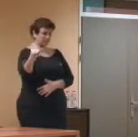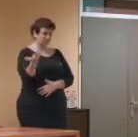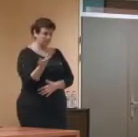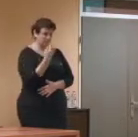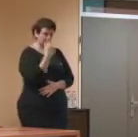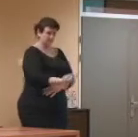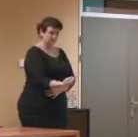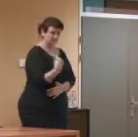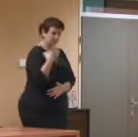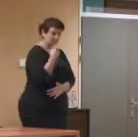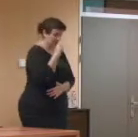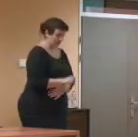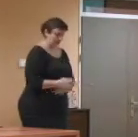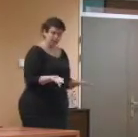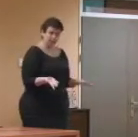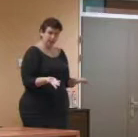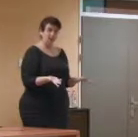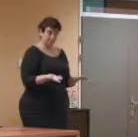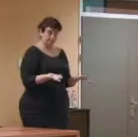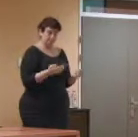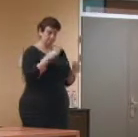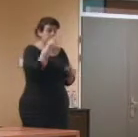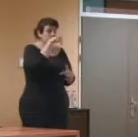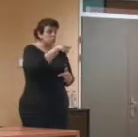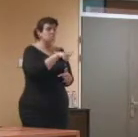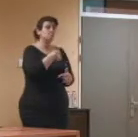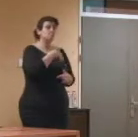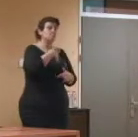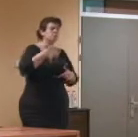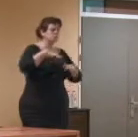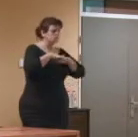Y lo he traído precisamente por esa búsqueda, por esa